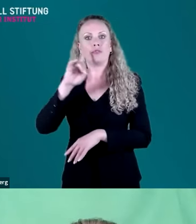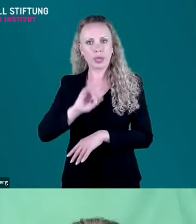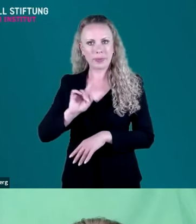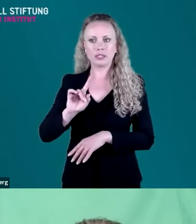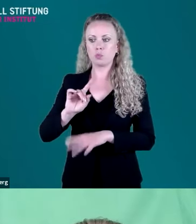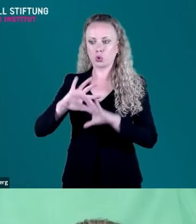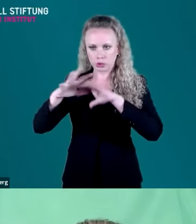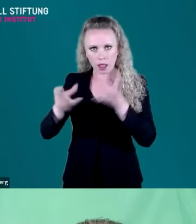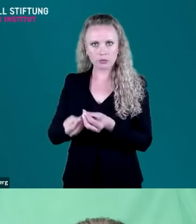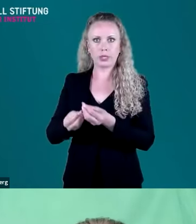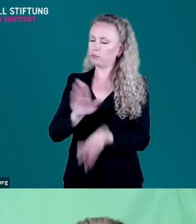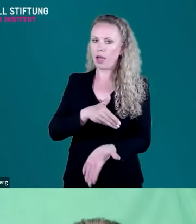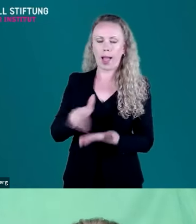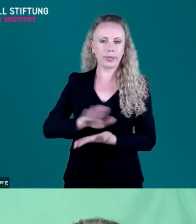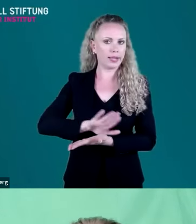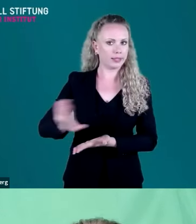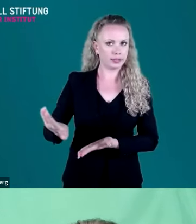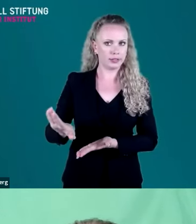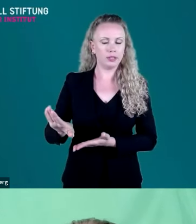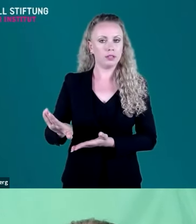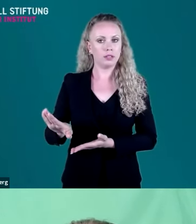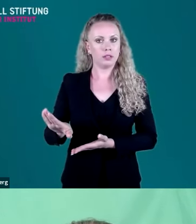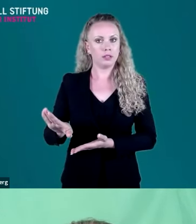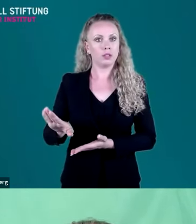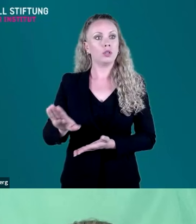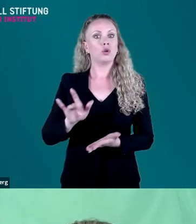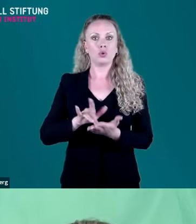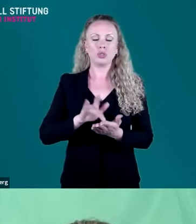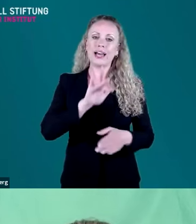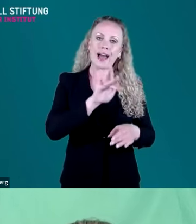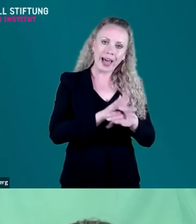weil generell alles, was Antidiskriminierung ist, abgelehnt wird.